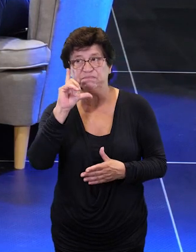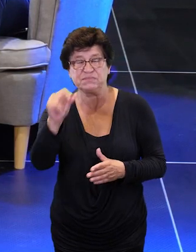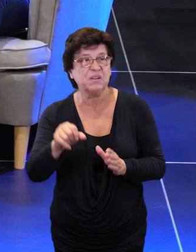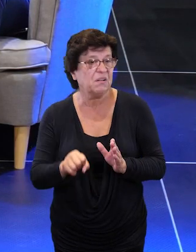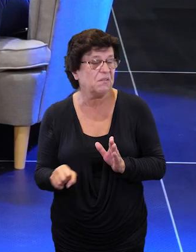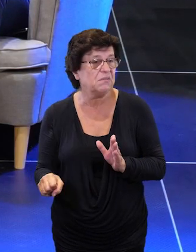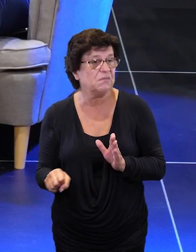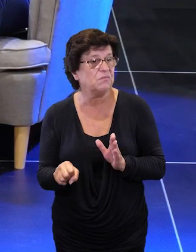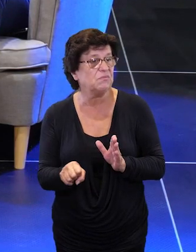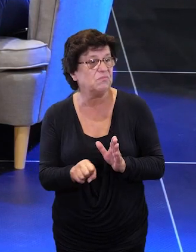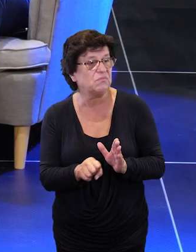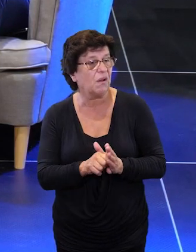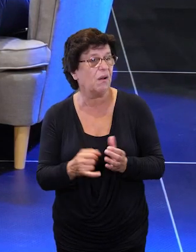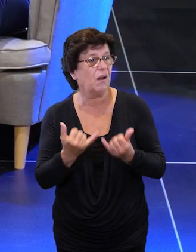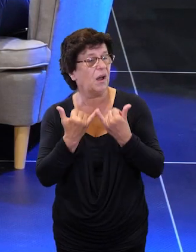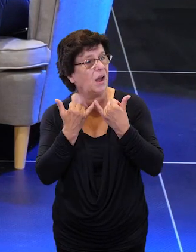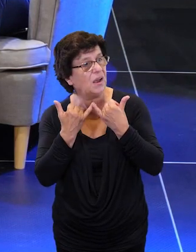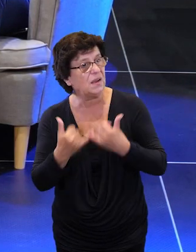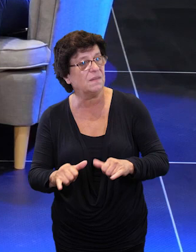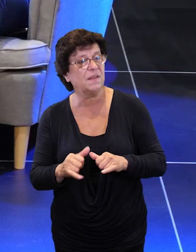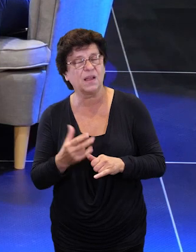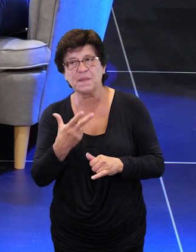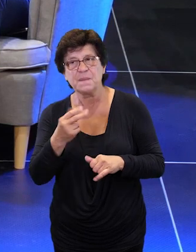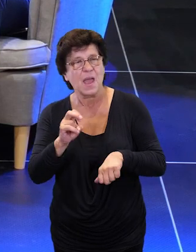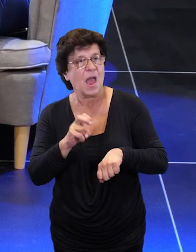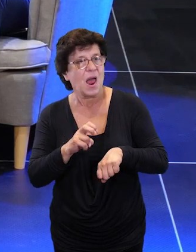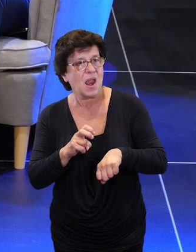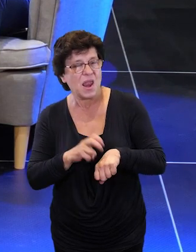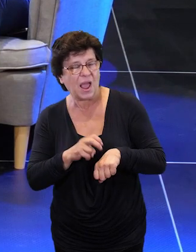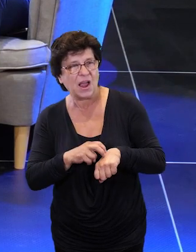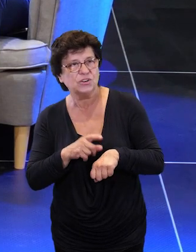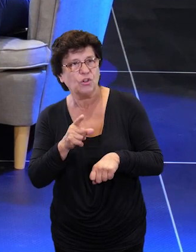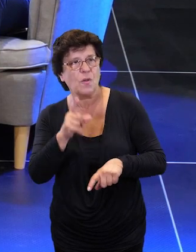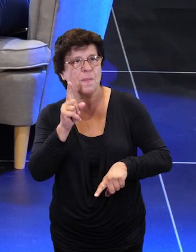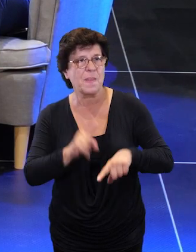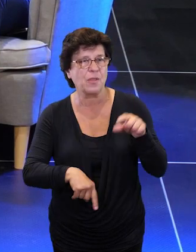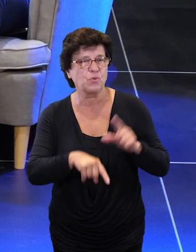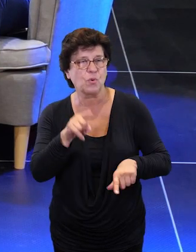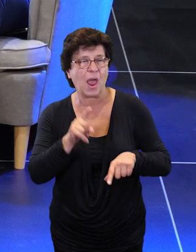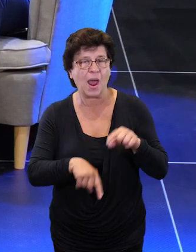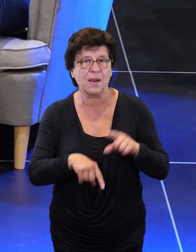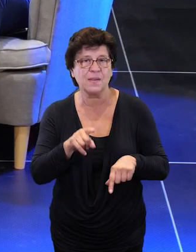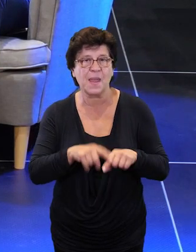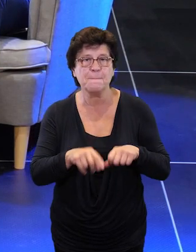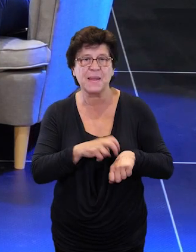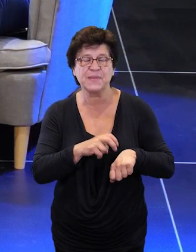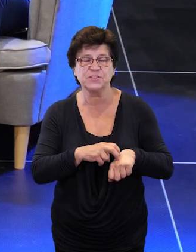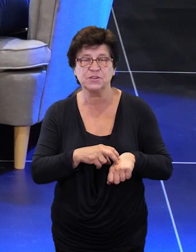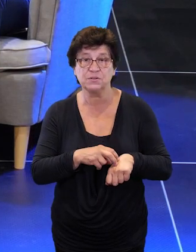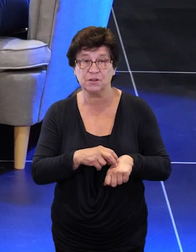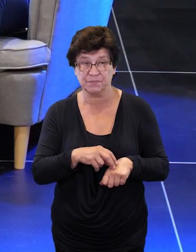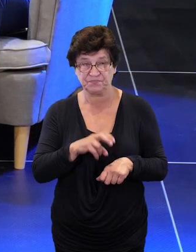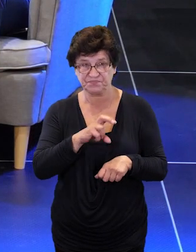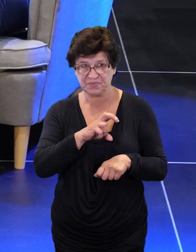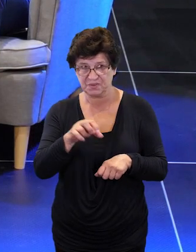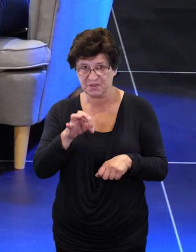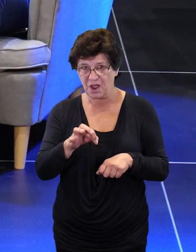że może warto by z tego skorzystać czy z tego. Czy teraz pan obserwuje, że to jednak zaczyna się zmieniać?